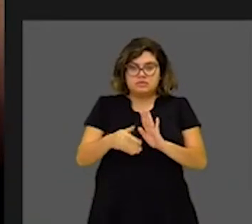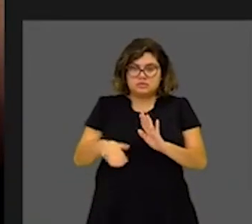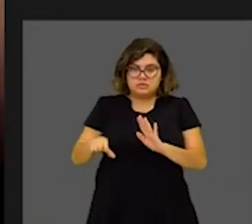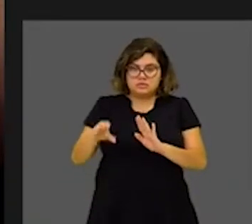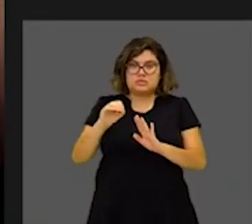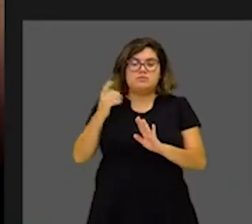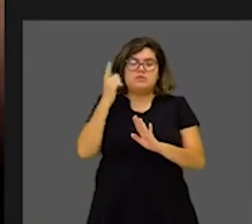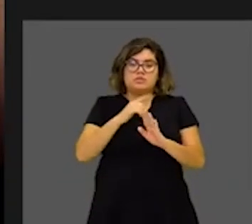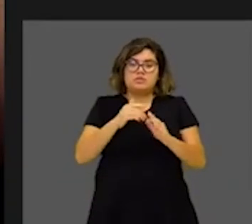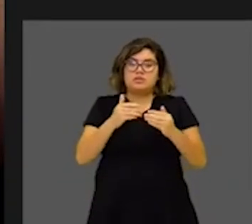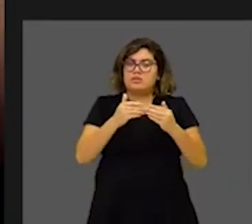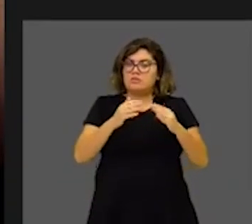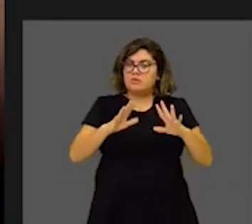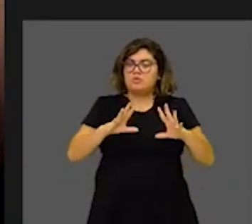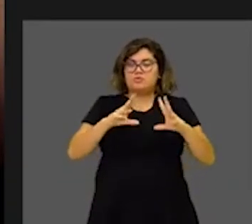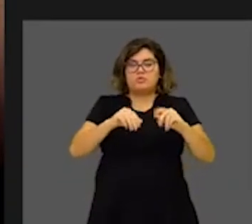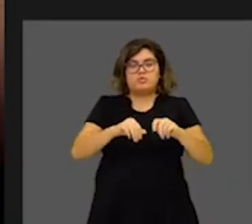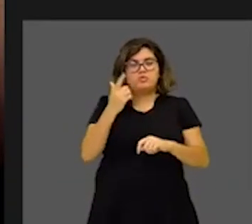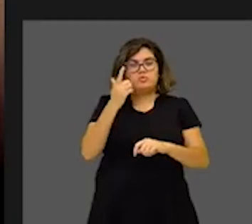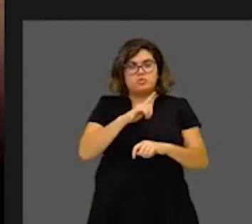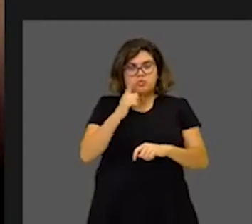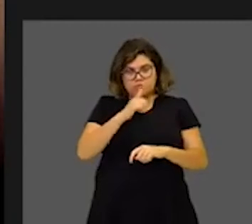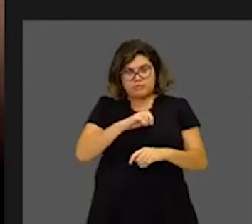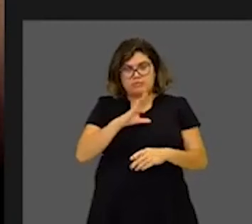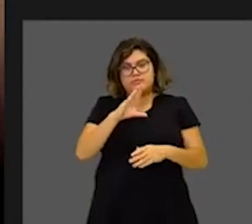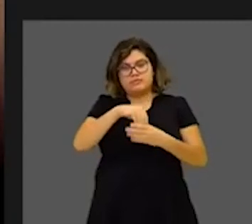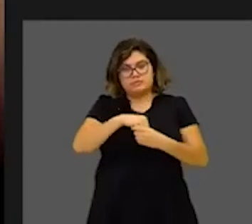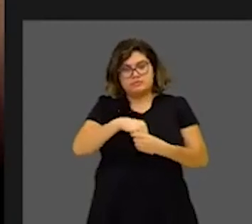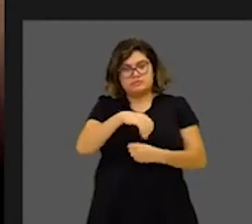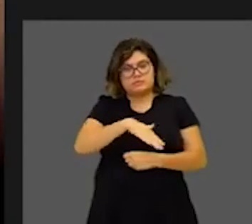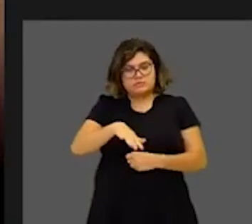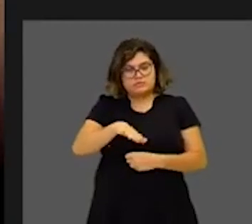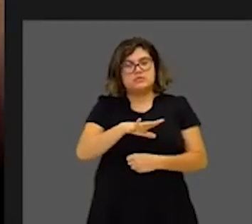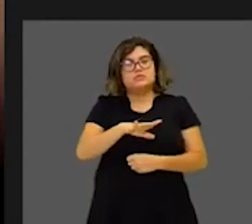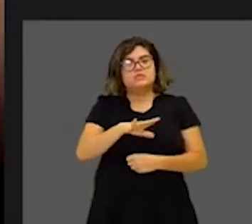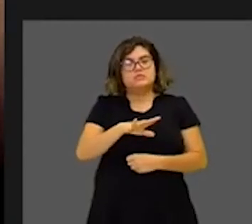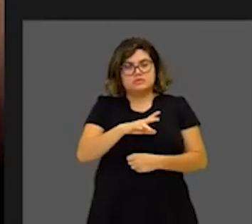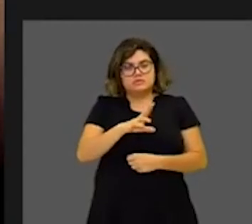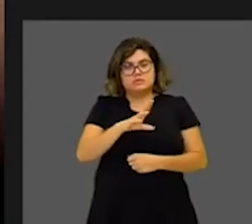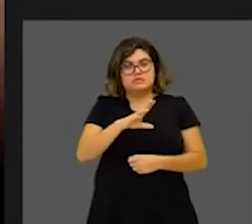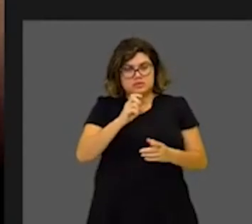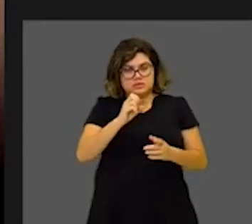que tiver ao nosso alcance que o Tribunal Superior Eleitoral disponibilizar no caso de um ano então